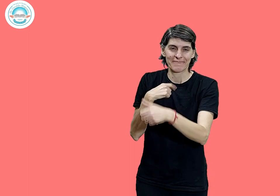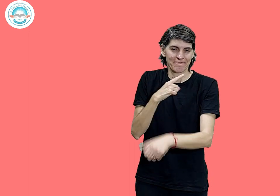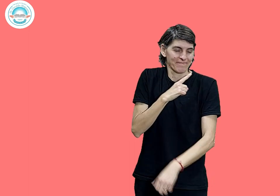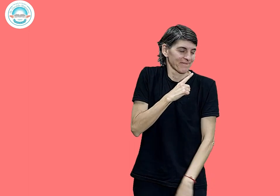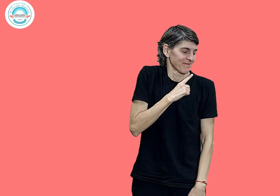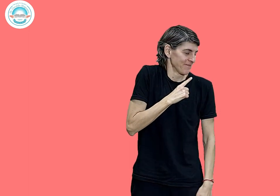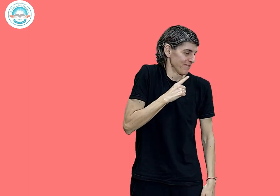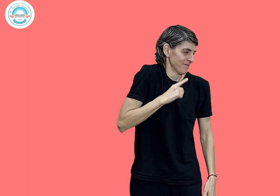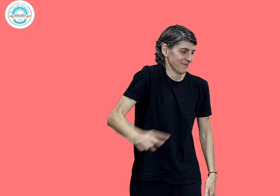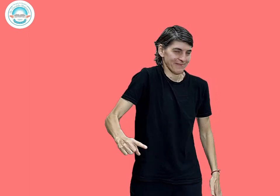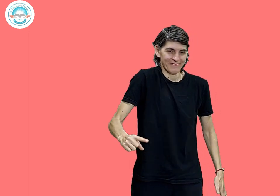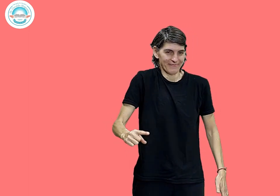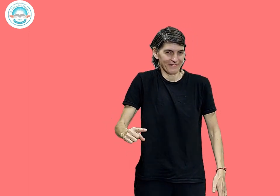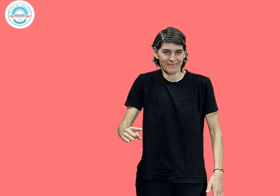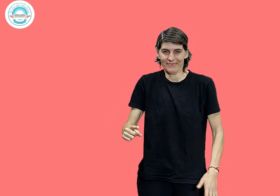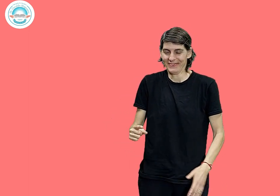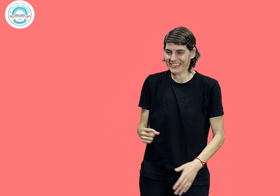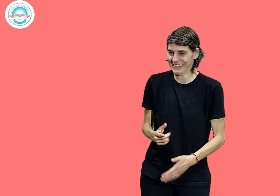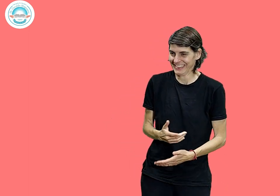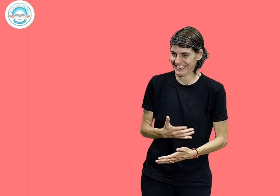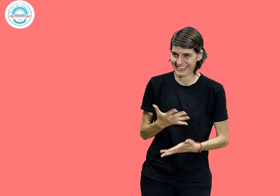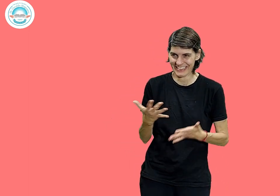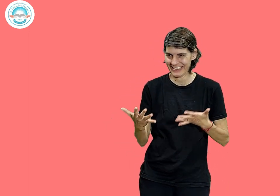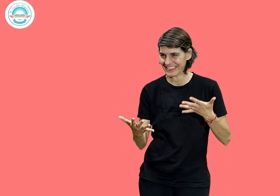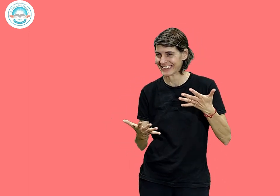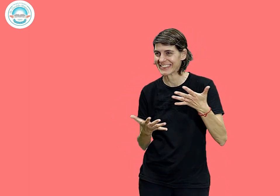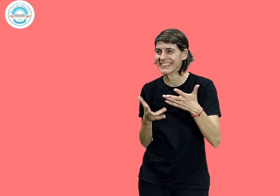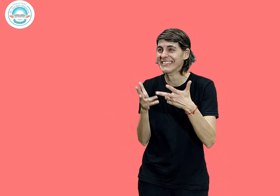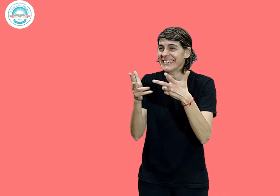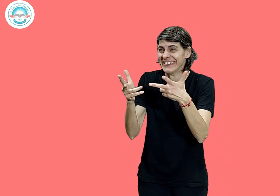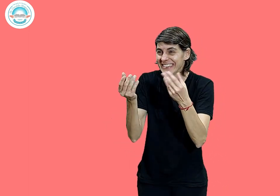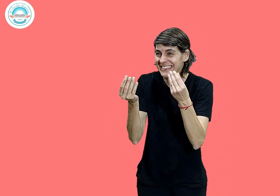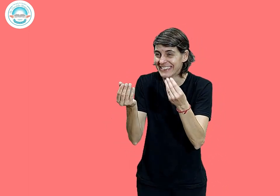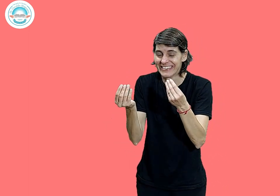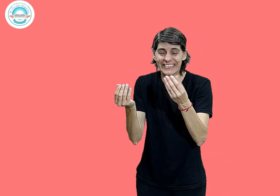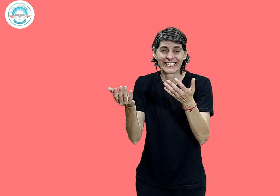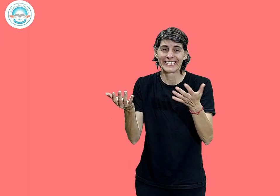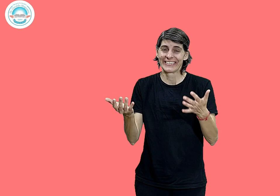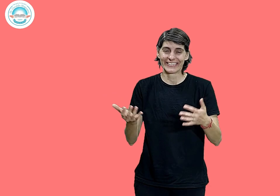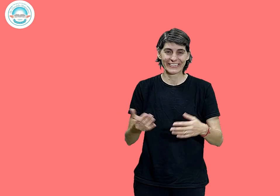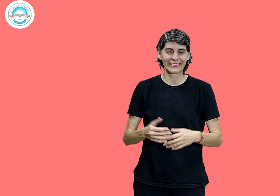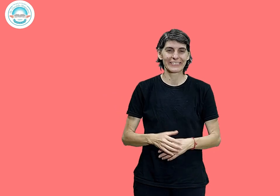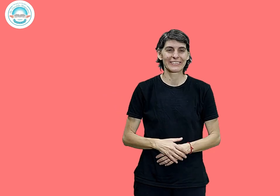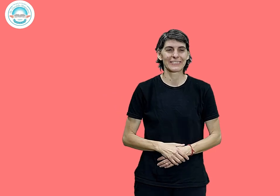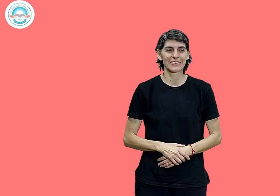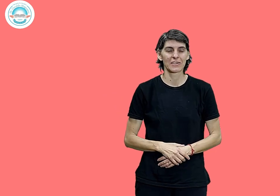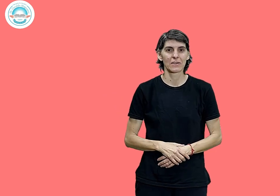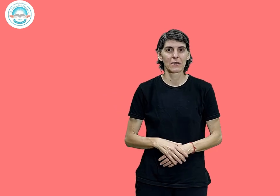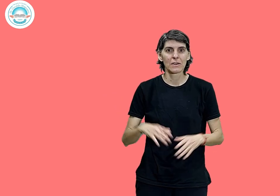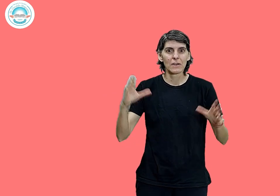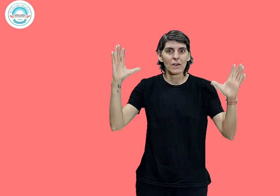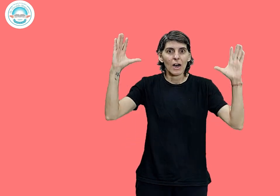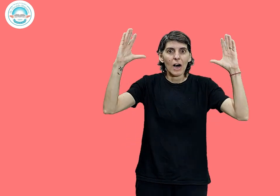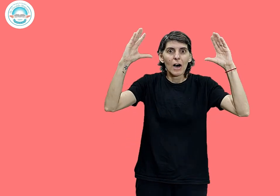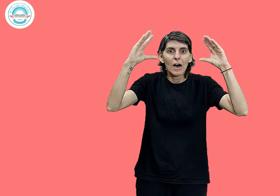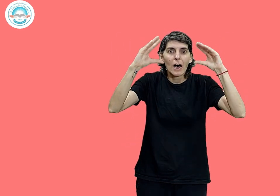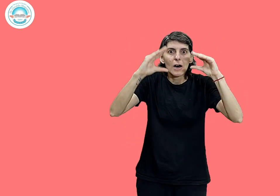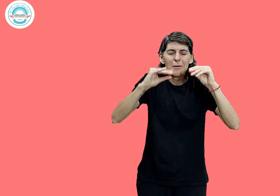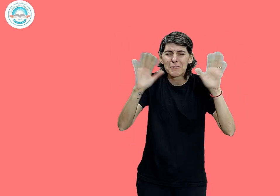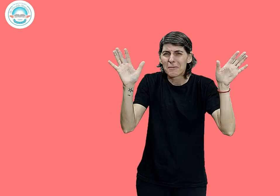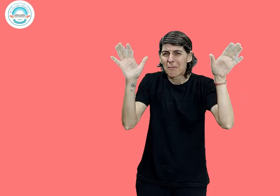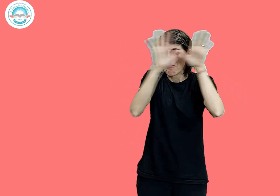no me animé a acercarme a él, no sabía cómo hacerlo o qué decirle.